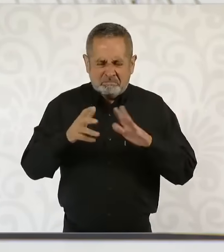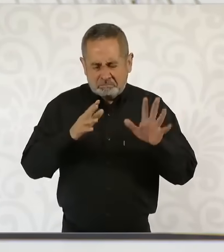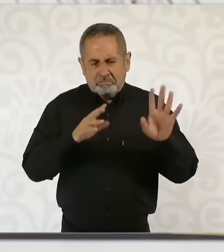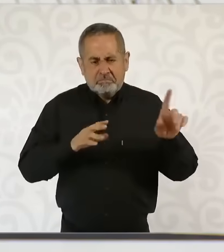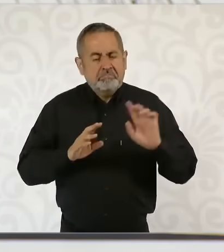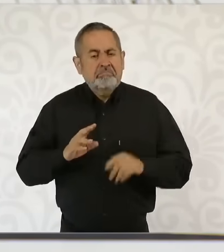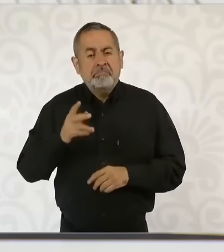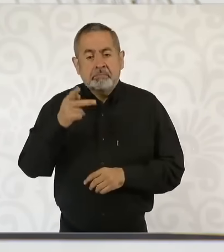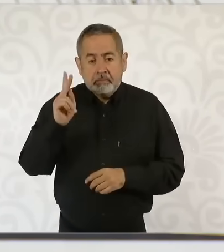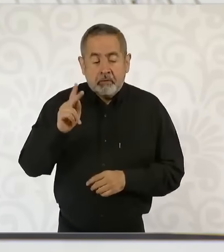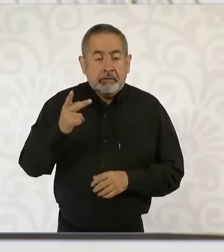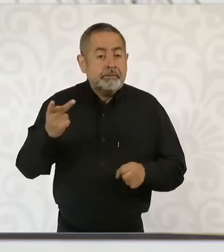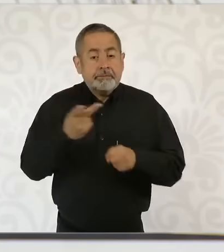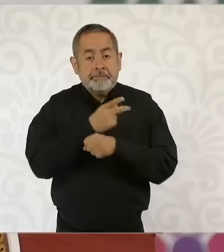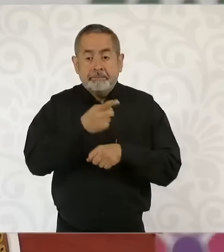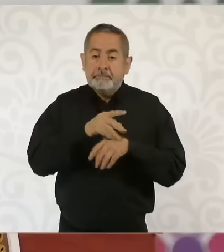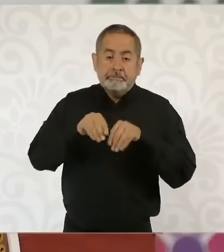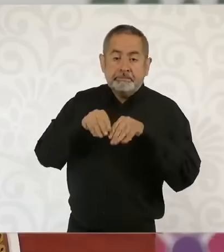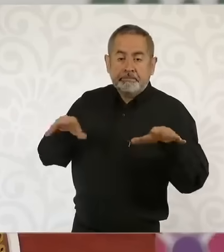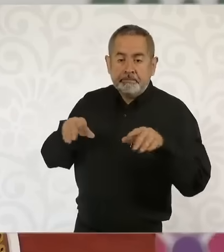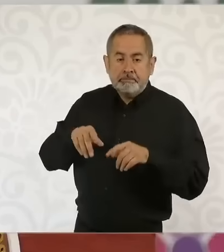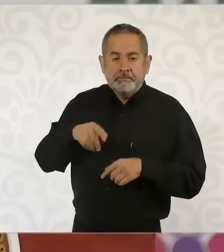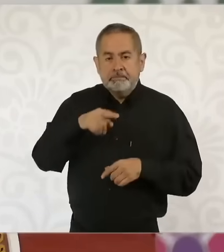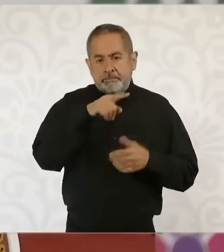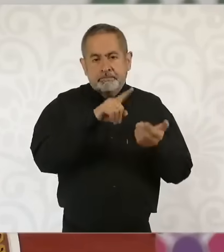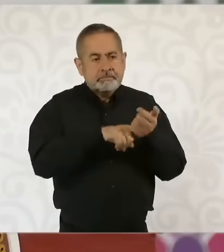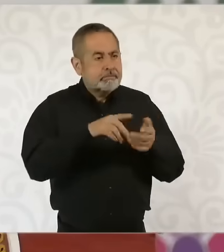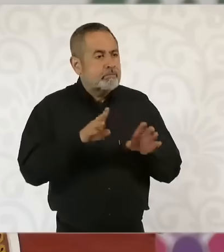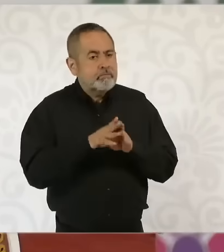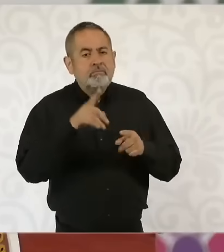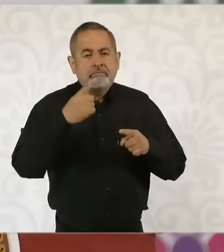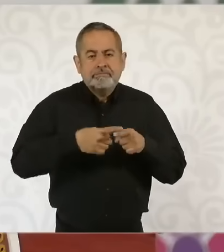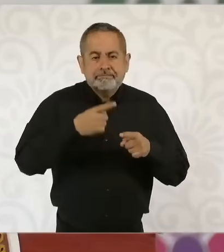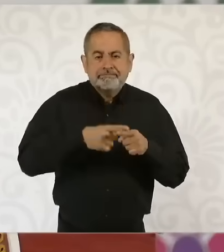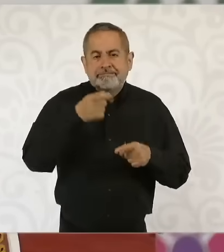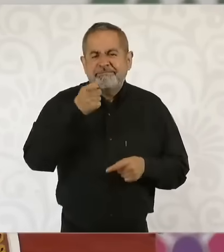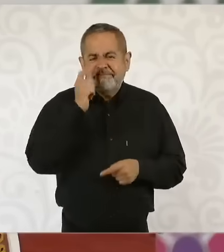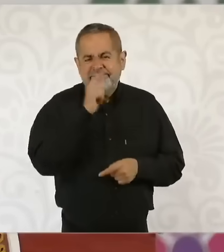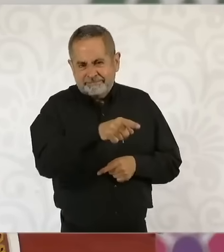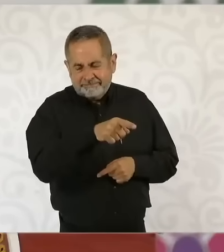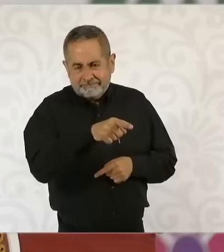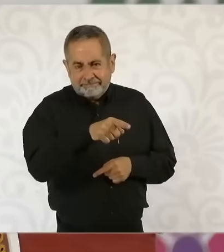Pero lo que publica pues es un la red del huachicole en donde está incorporado pues